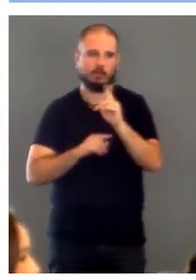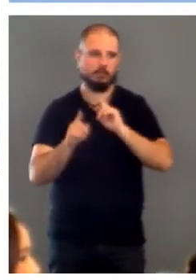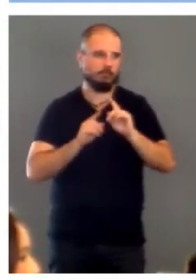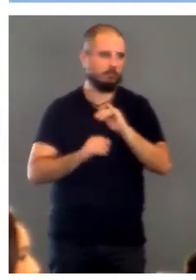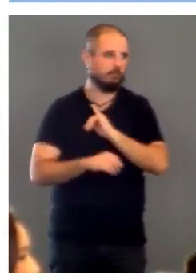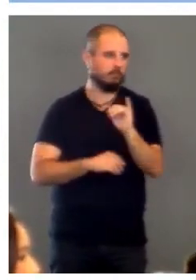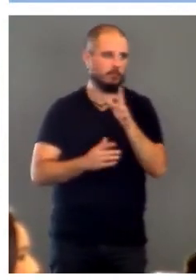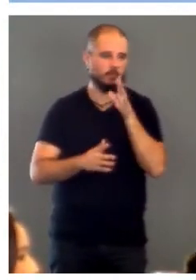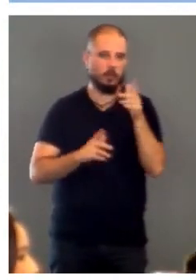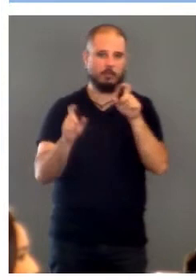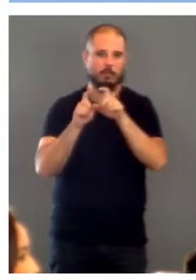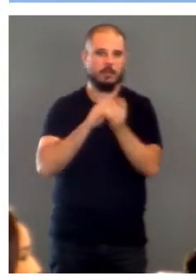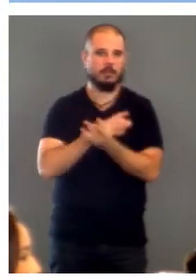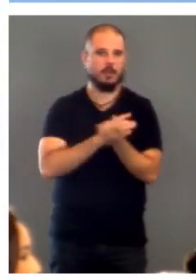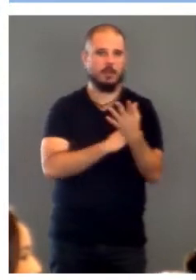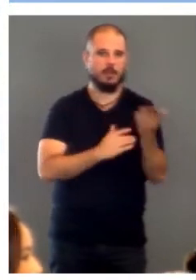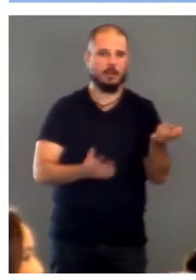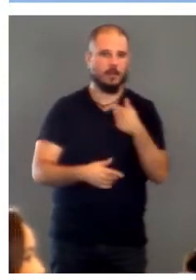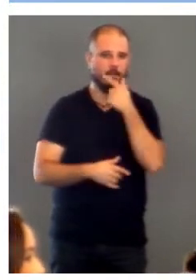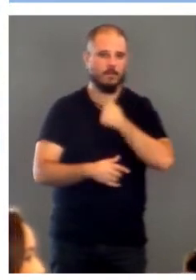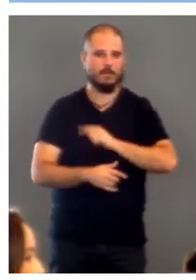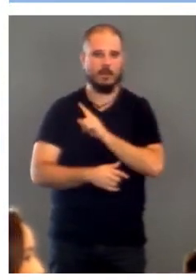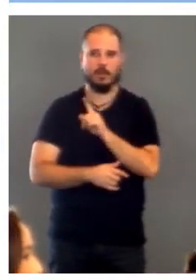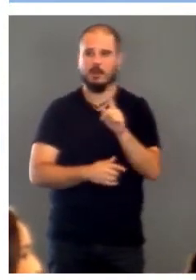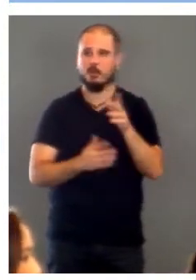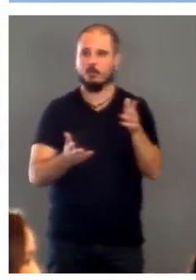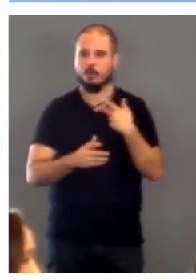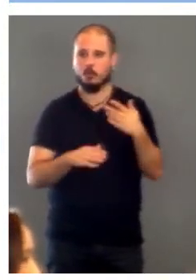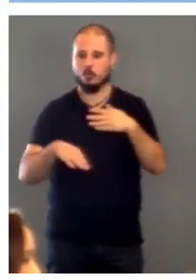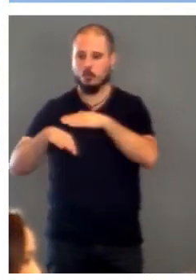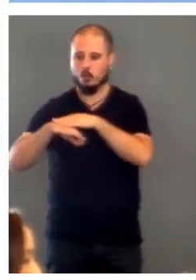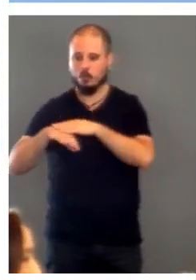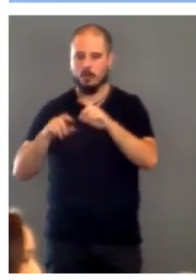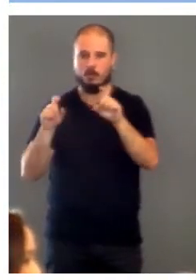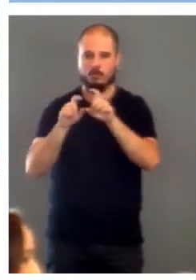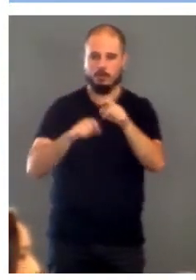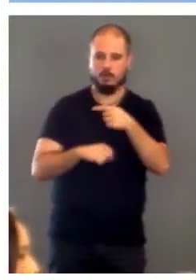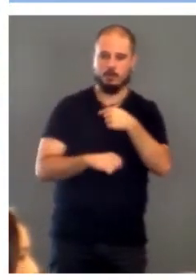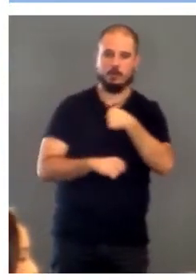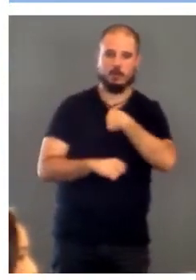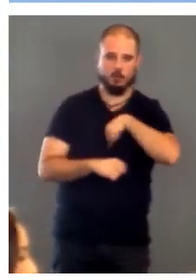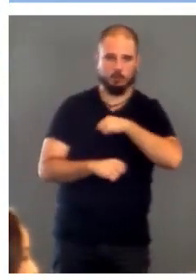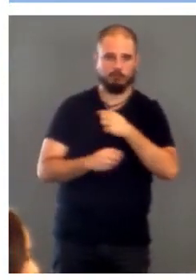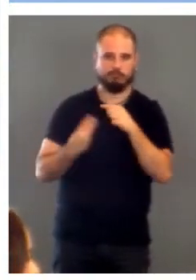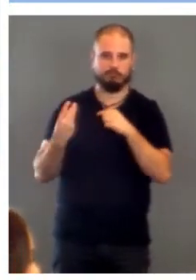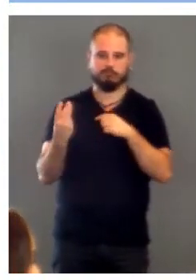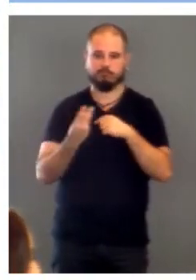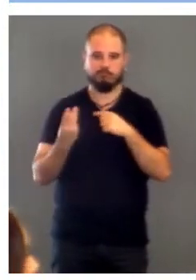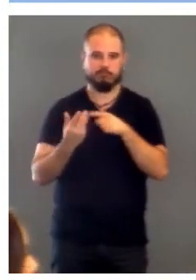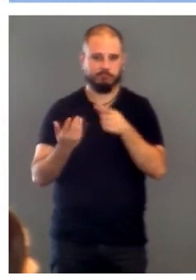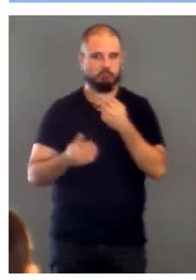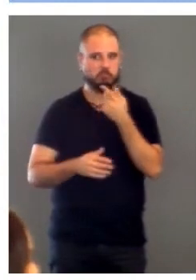Sencillo pero gracias al gobierno No en la unión entre empresa y nosotros ha sido sencillas Sencilla y es que en eso consiste la bolsa que consiste en